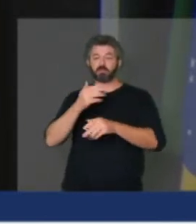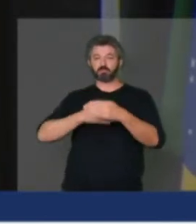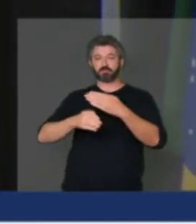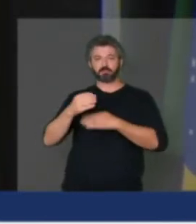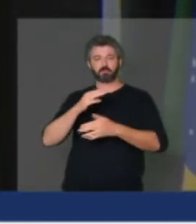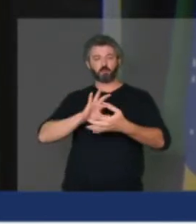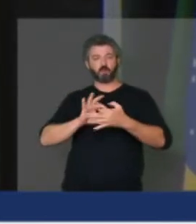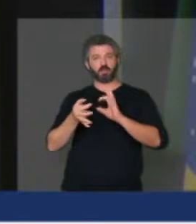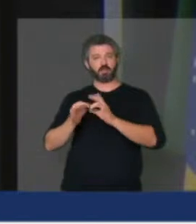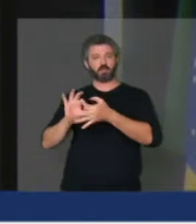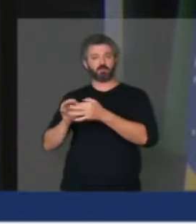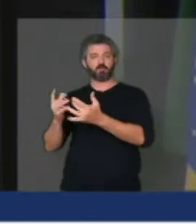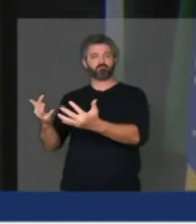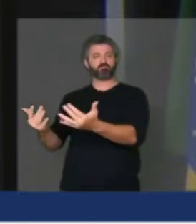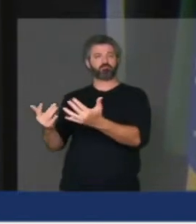PARALIMPÍADAS É ... PRESIDENTE RECEBENDO DE FORMA